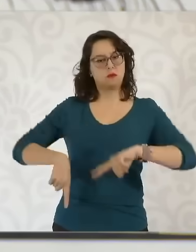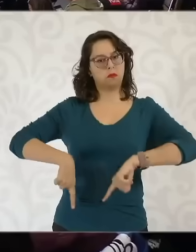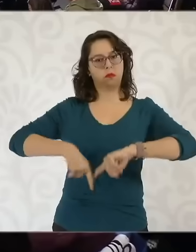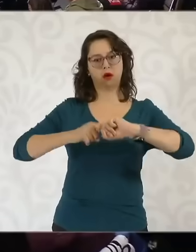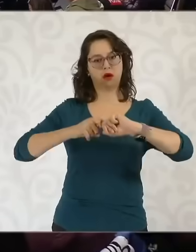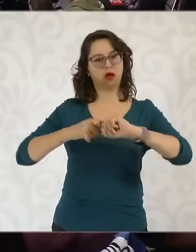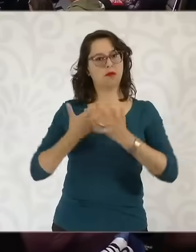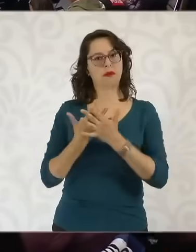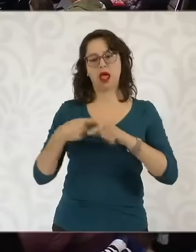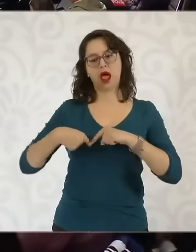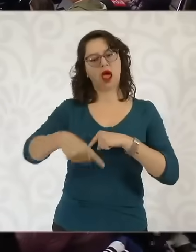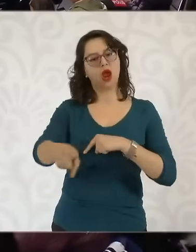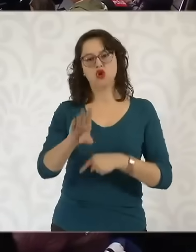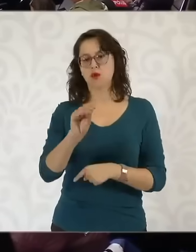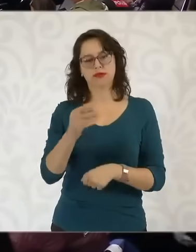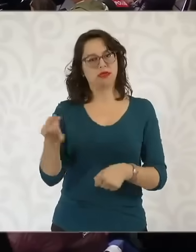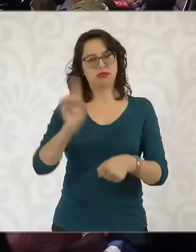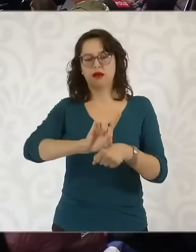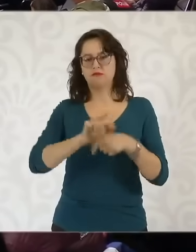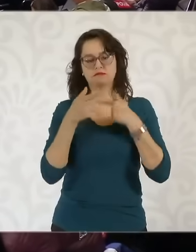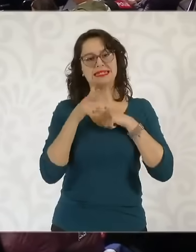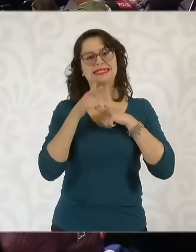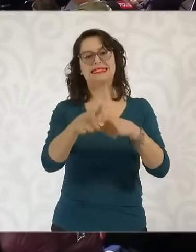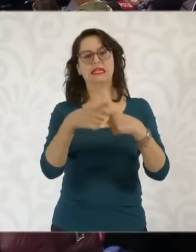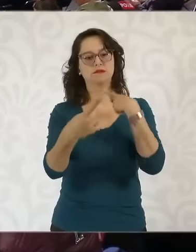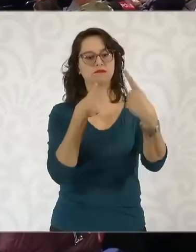¿qué es lo que buscará México en este acuerdo comercial que se va a trabajar en los próximos